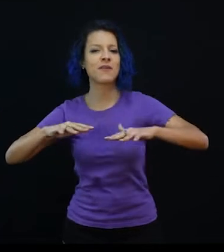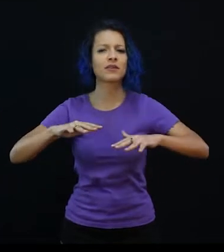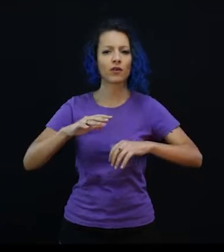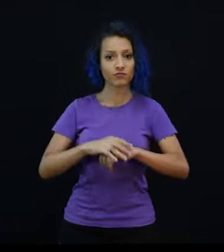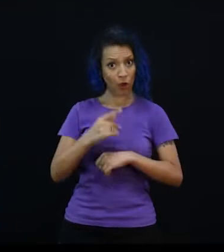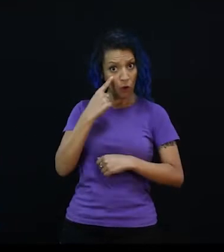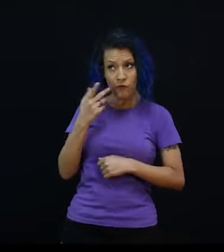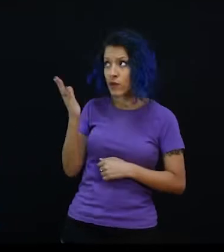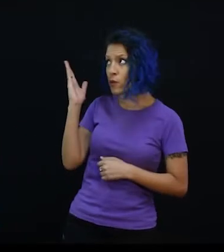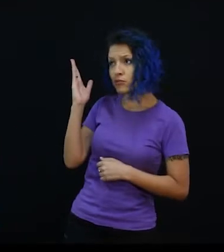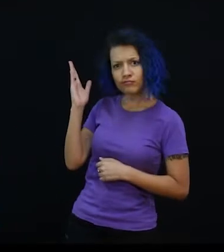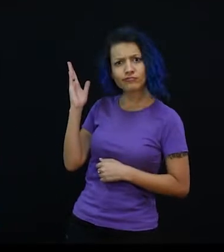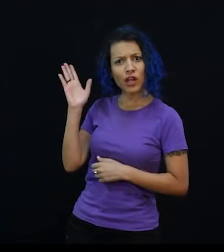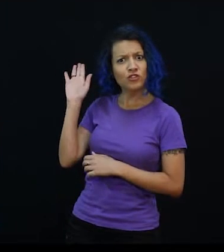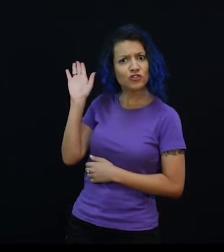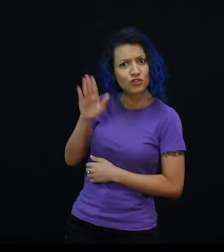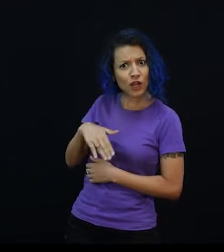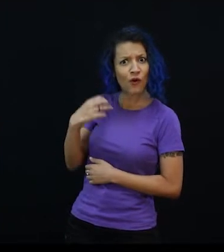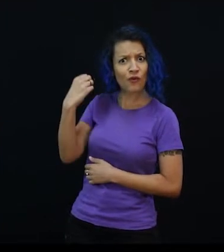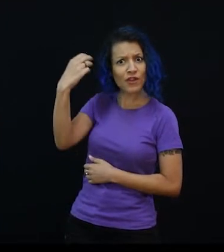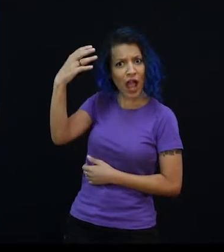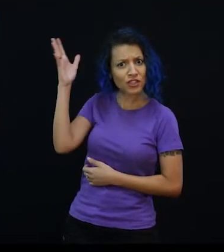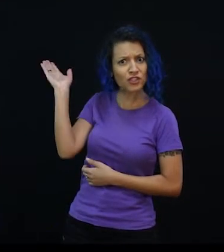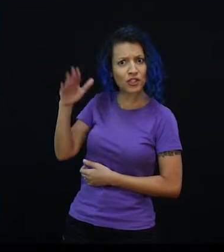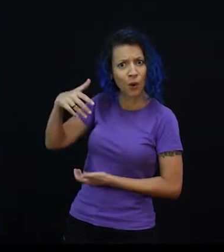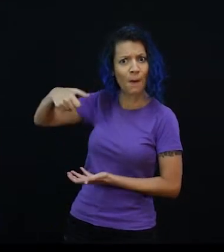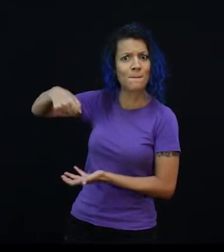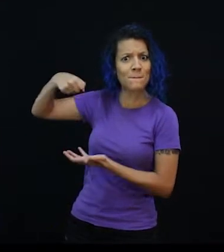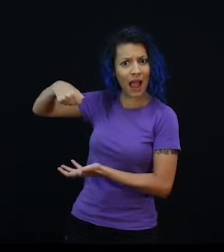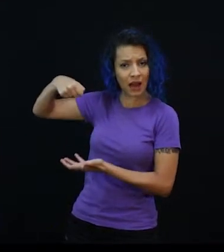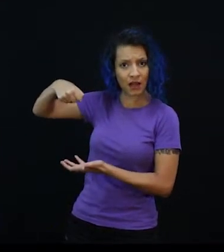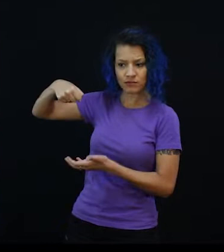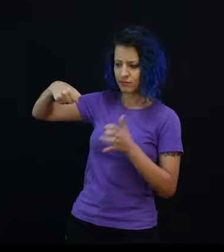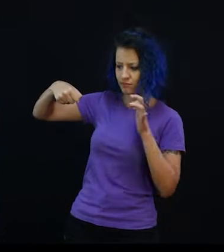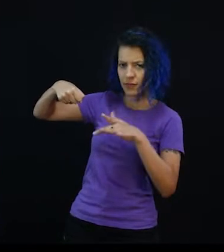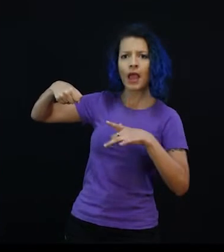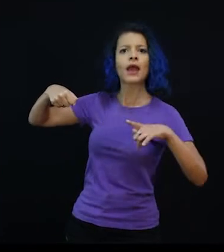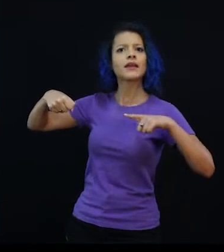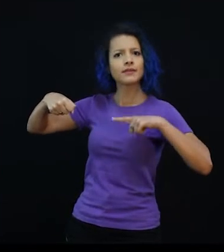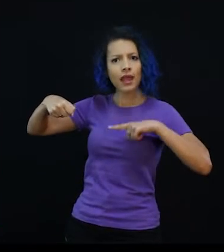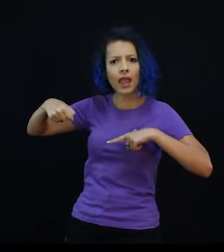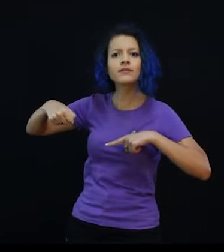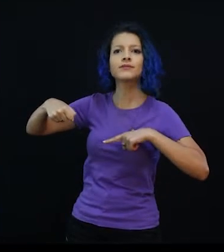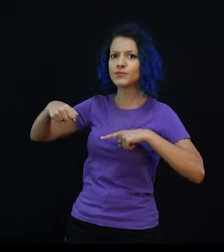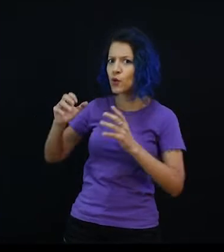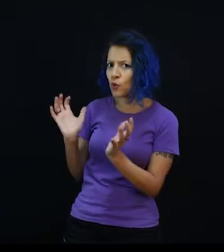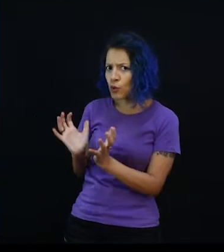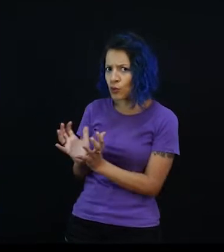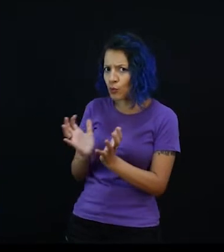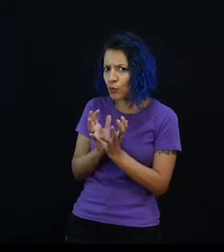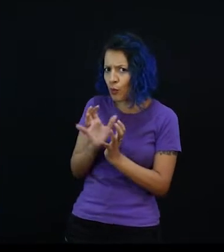estão vendo, estou chegando de viagem – e dentro desta mala tem uma porcaria Olha só isso.